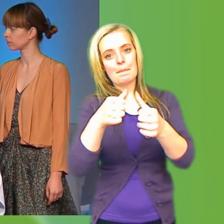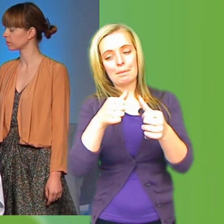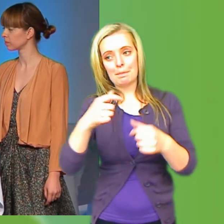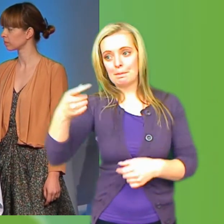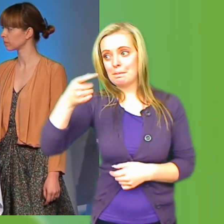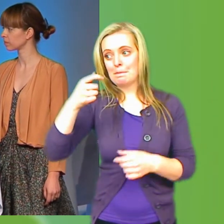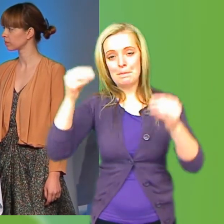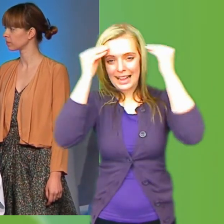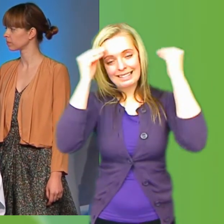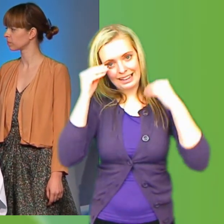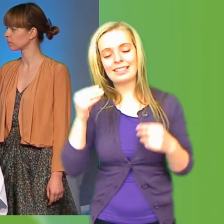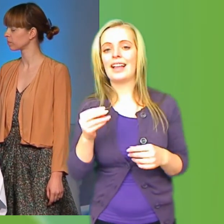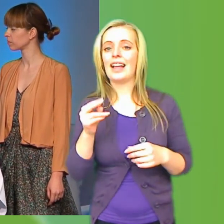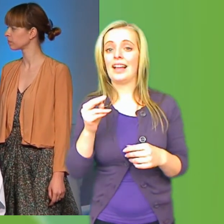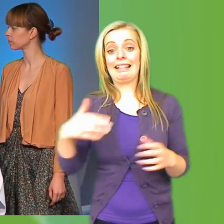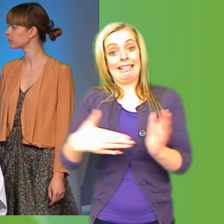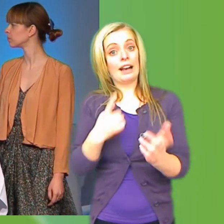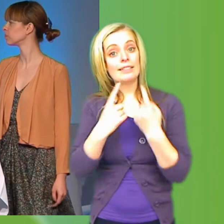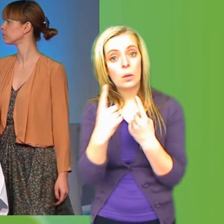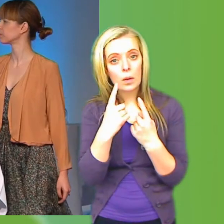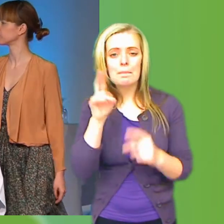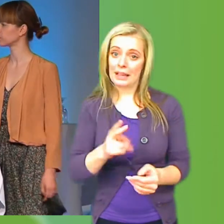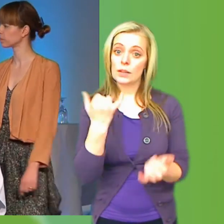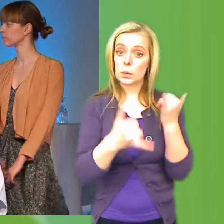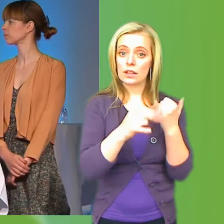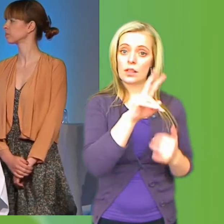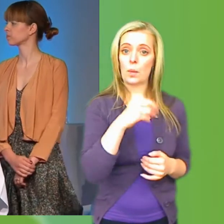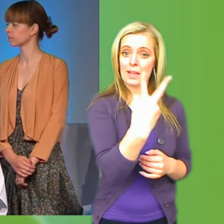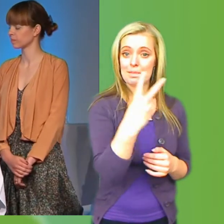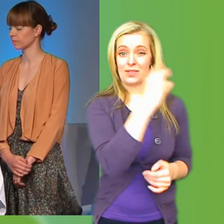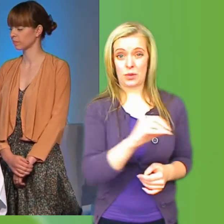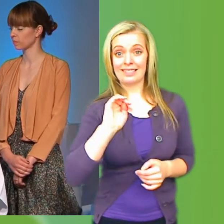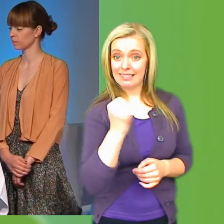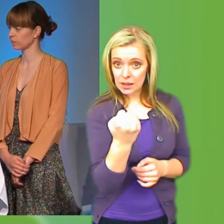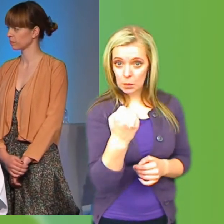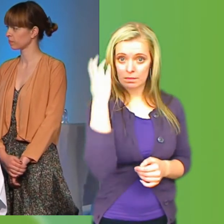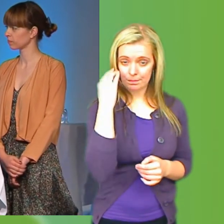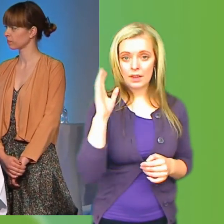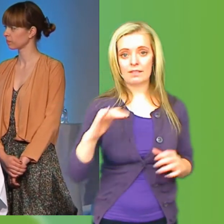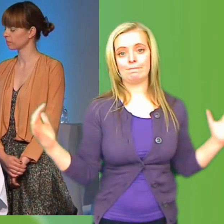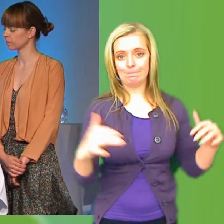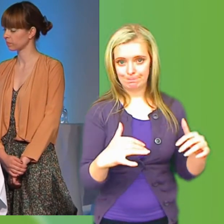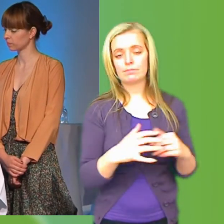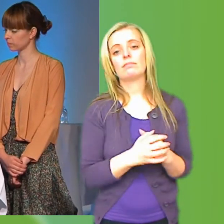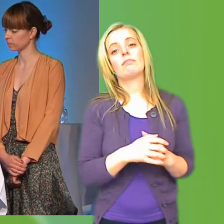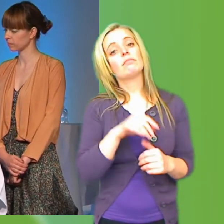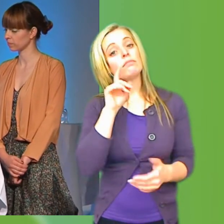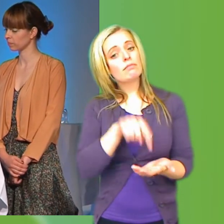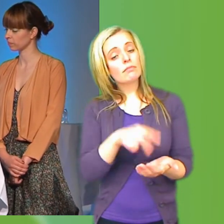2009 för att se om vi kunde jobba med det här tillsammans. Vi trodde att vi